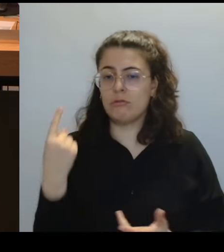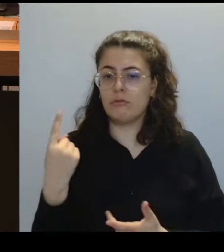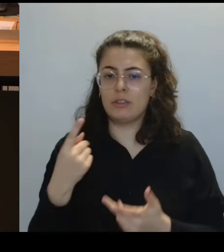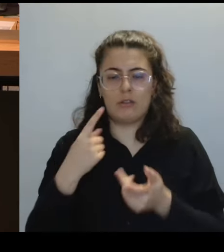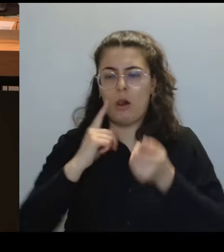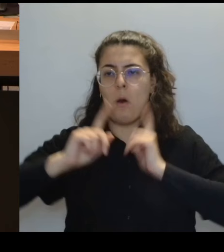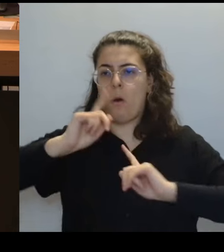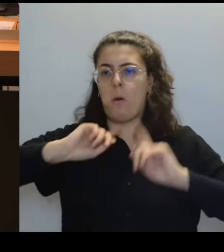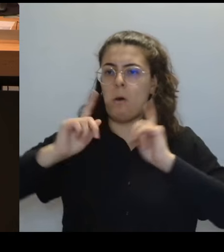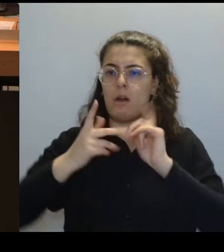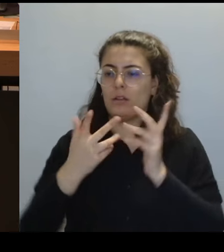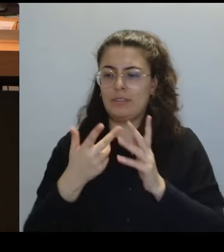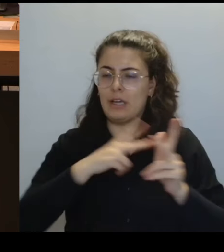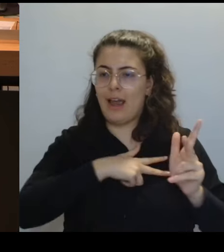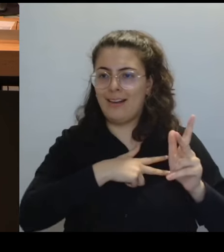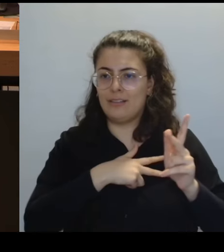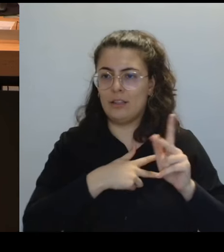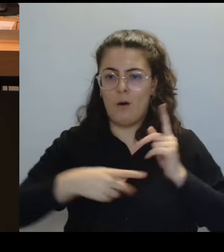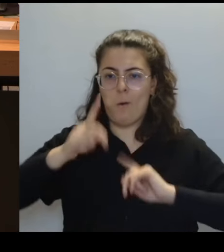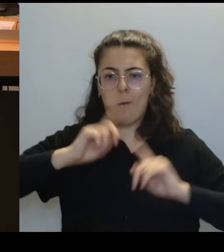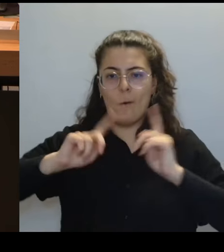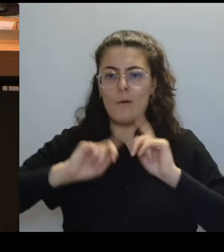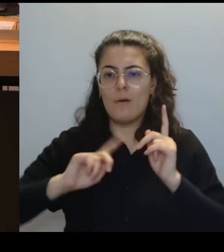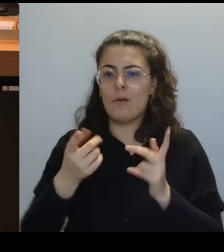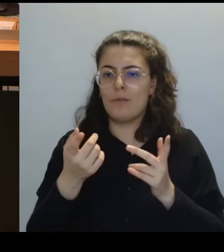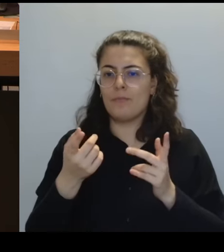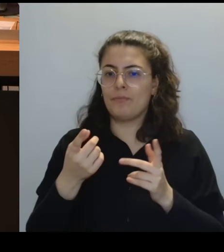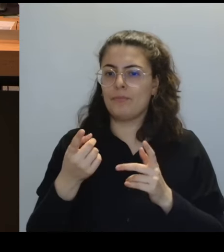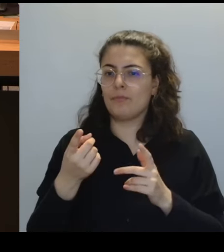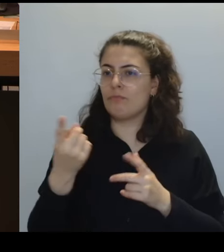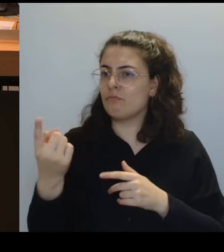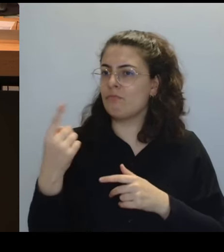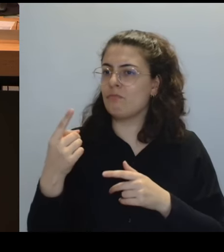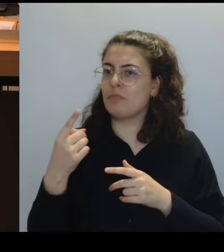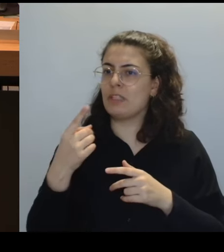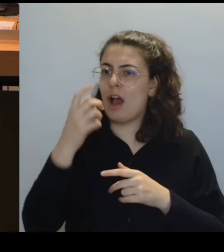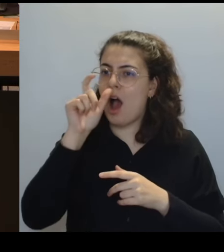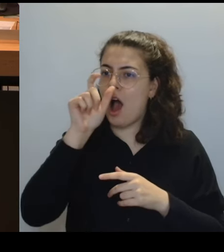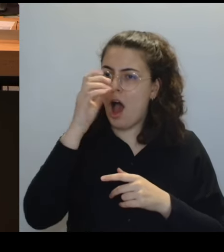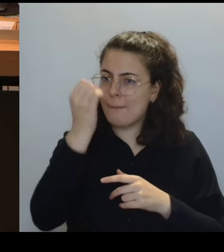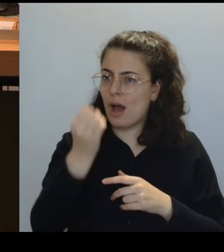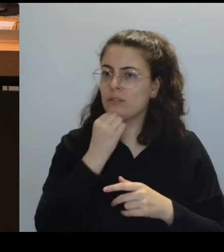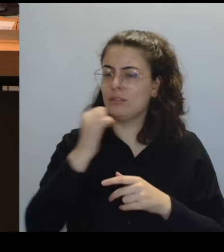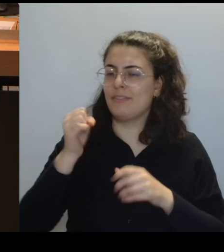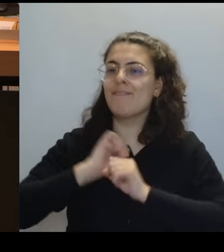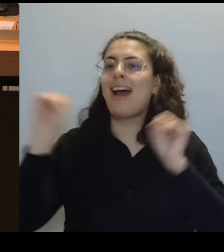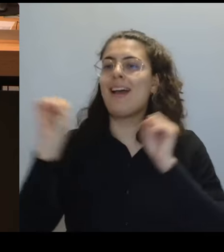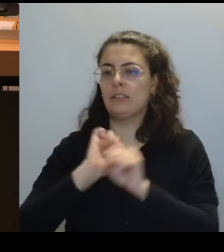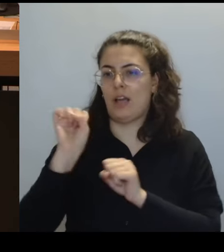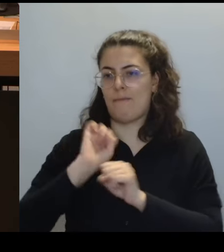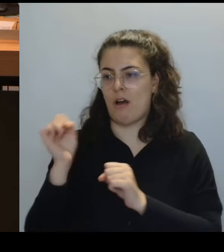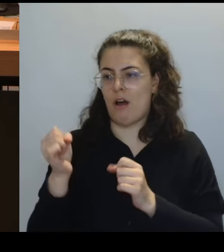als Freiheitskämpfer glorifiziert. Diese Erklärung des türkischen Präsidenten war doch eine